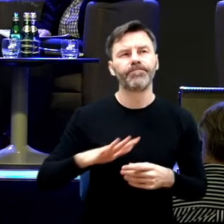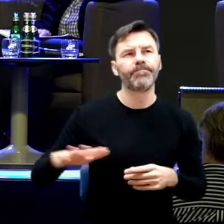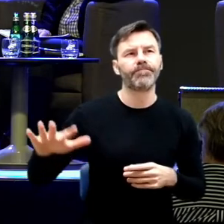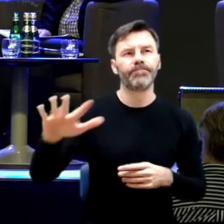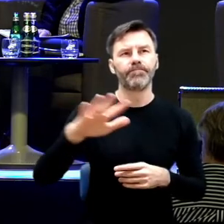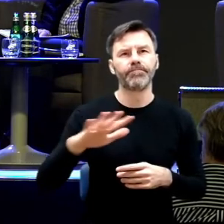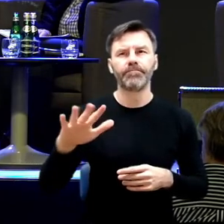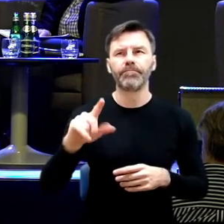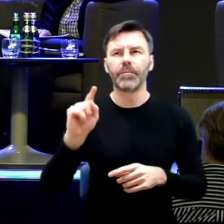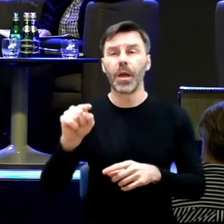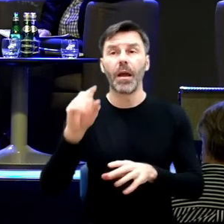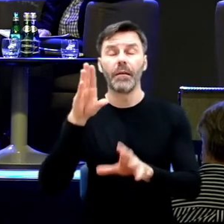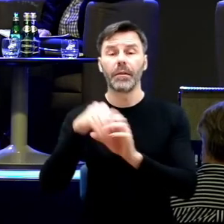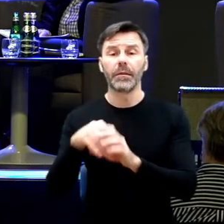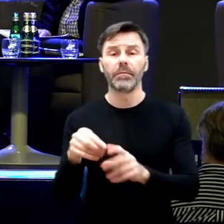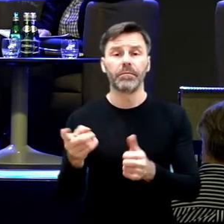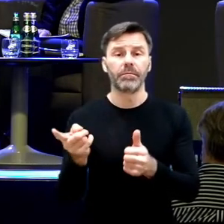jak i sektora publicznego.